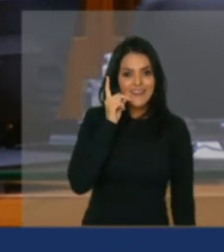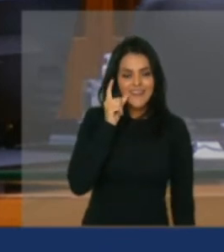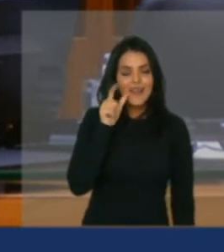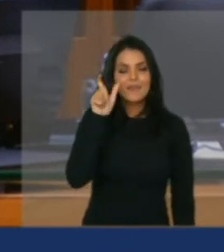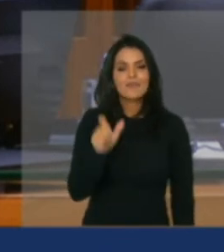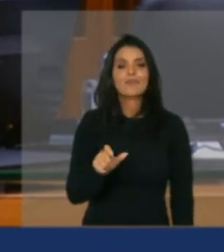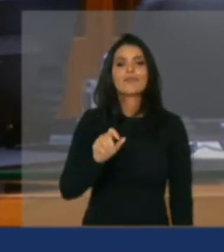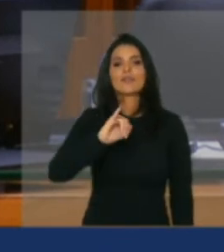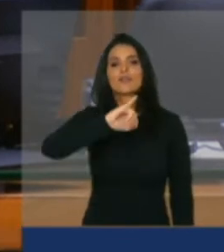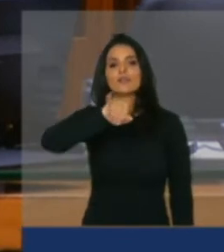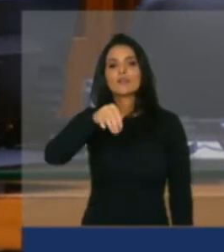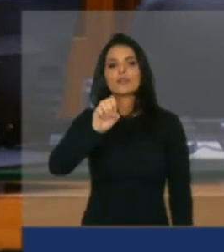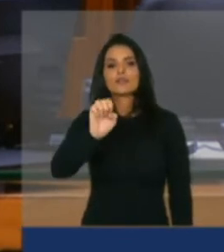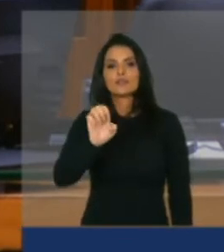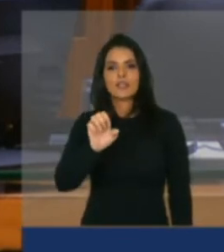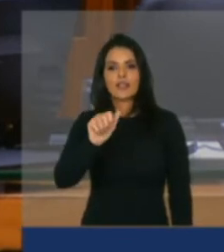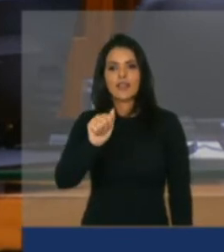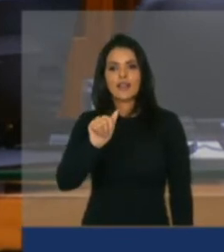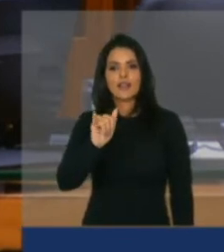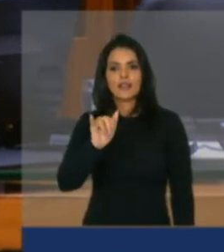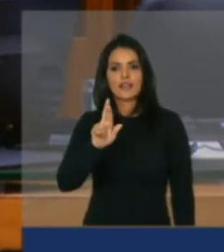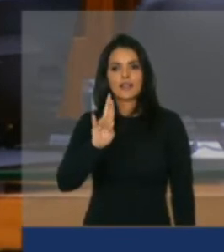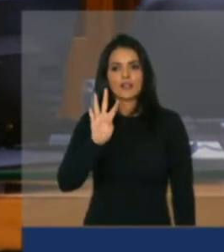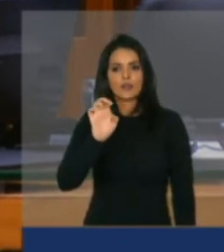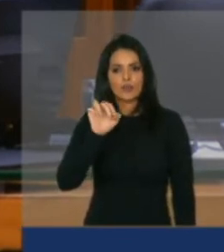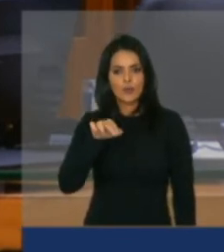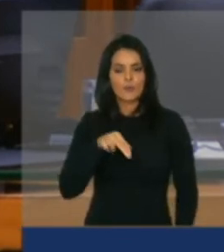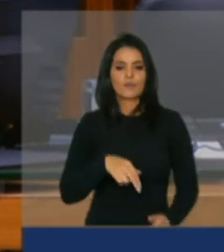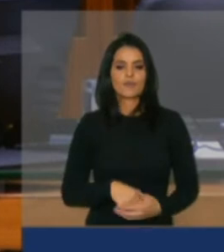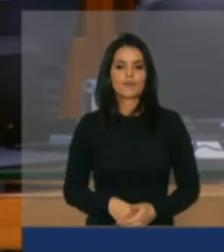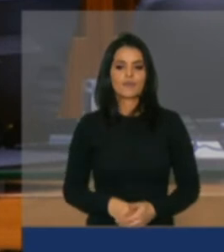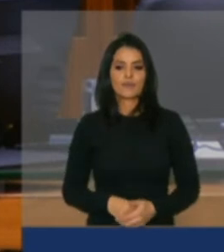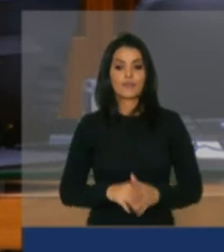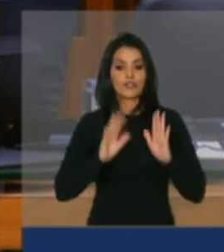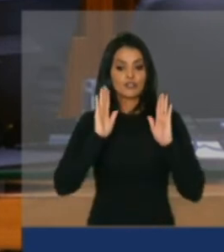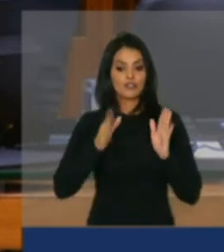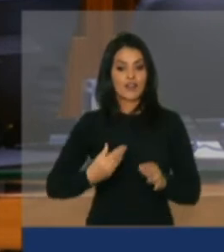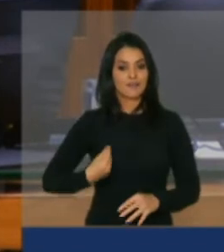AÍRTON FÉLIX CIRILO, QUE OPA, JÁ ESTÁ AÍ NO VÍDEO, DEPUTADO. LÁ DO CEARÁ, ESTA